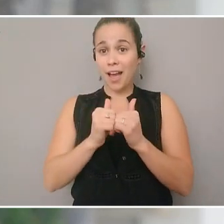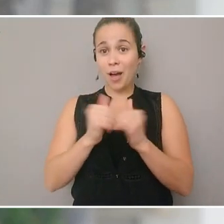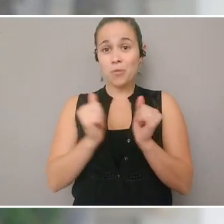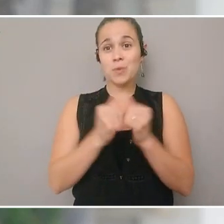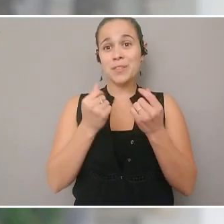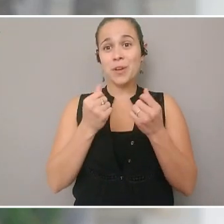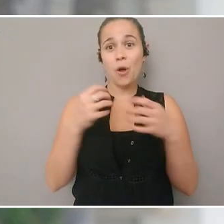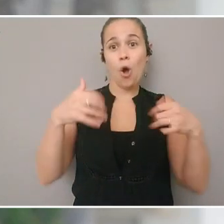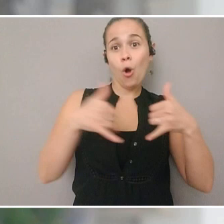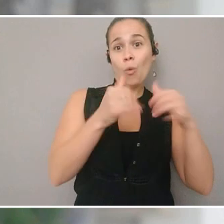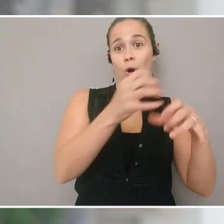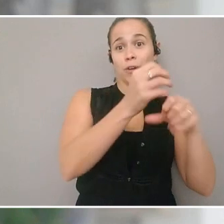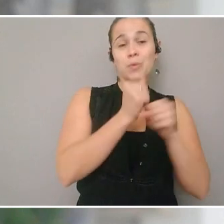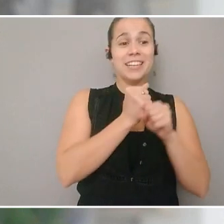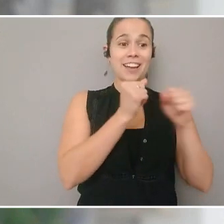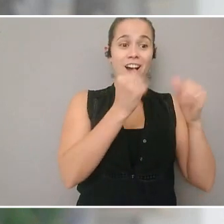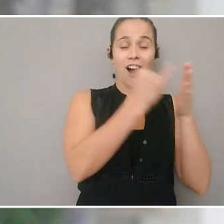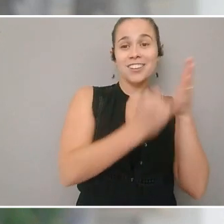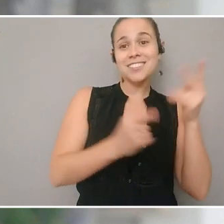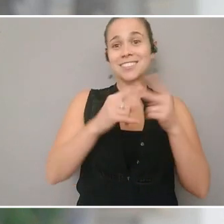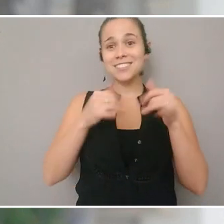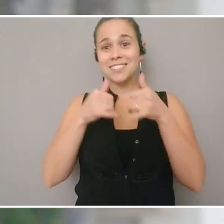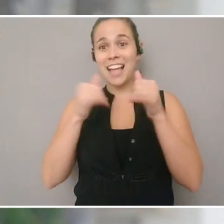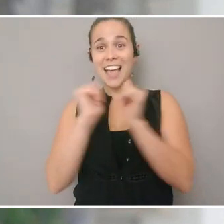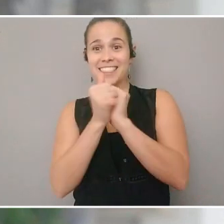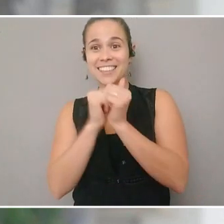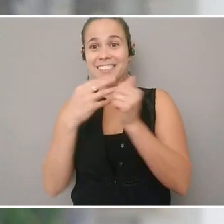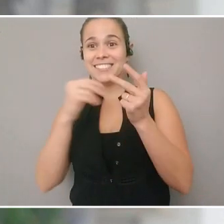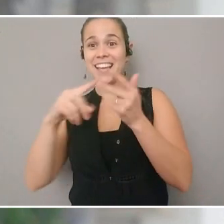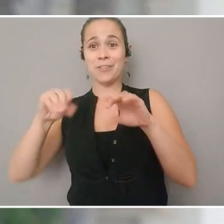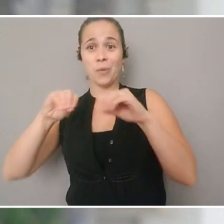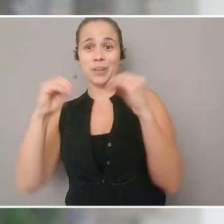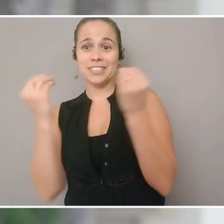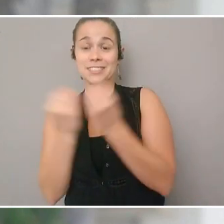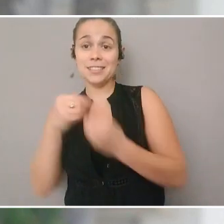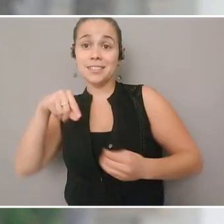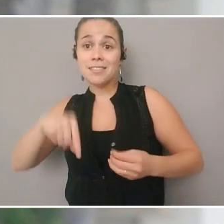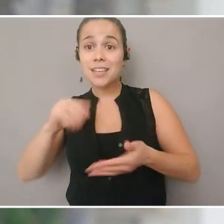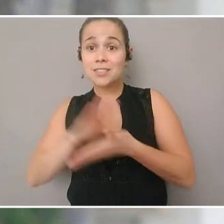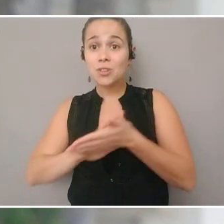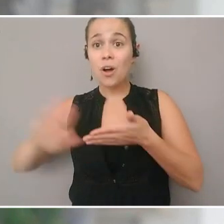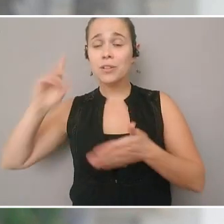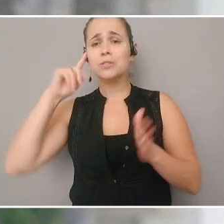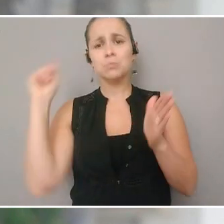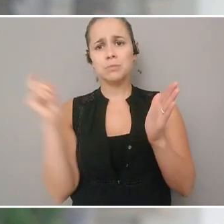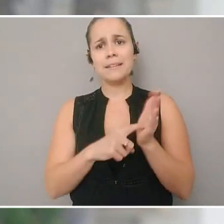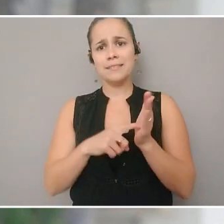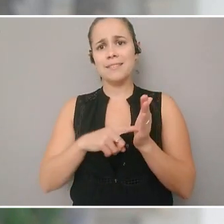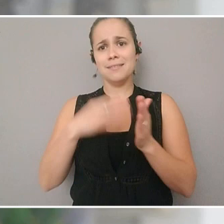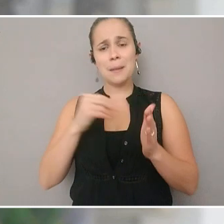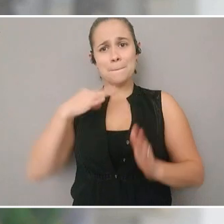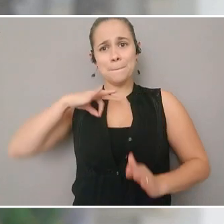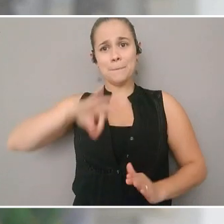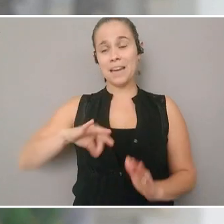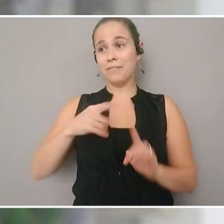atletismo, clubes de estudiantes y organizaciones. Este colegio reconoce